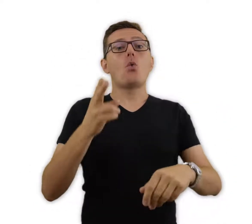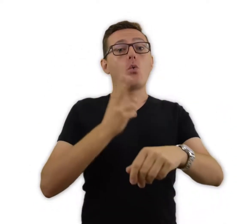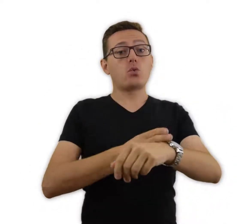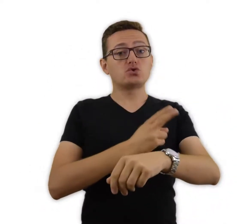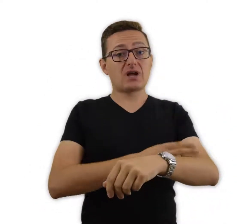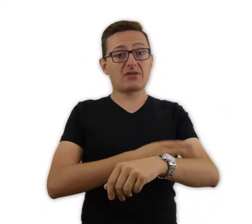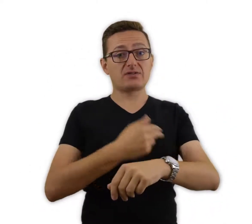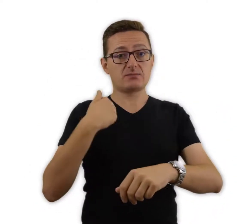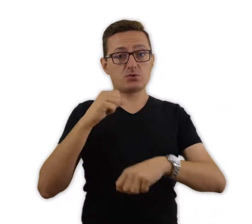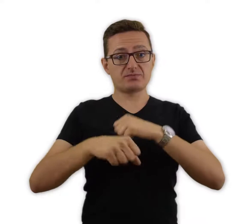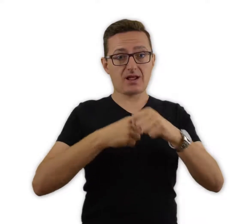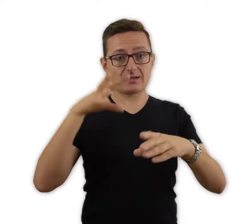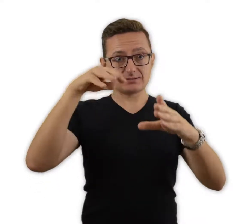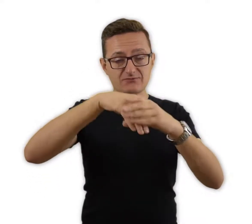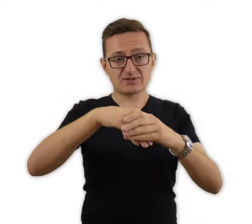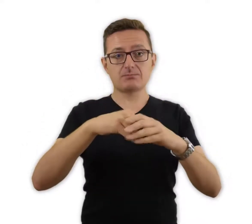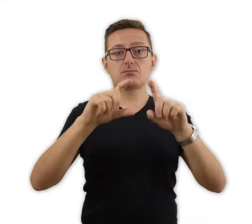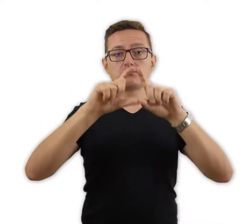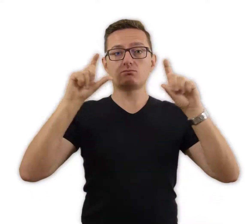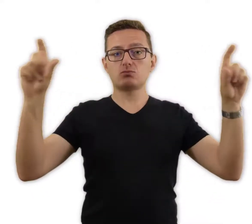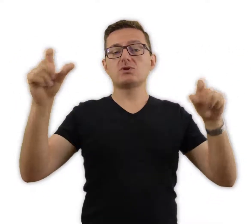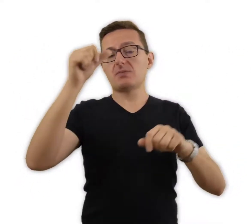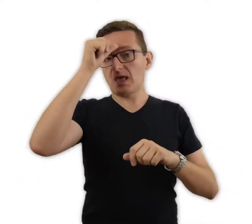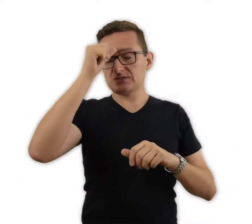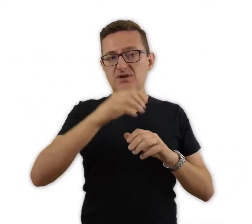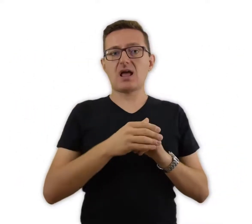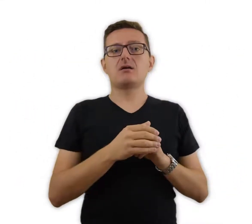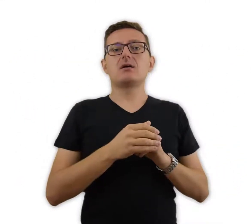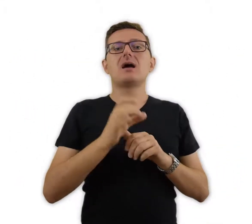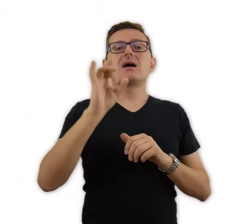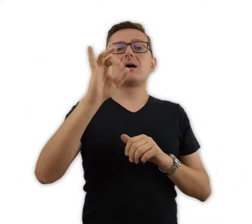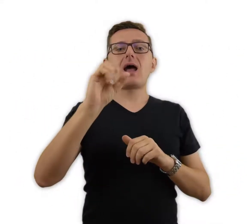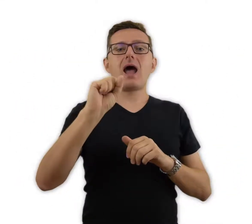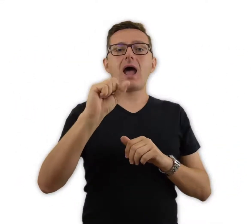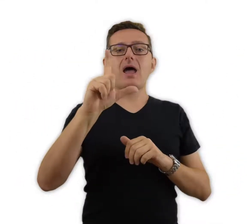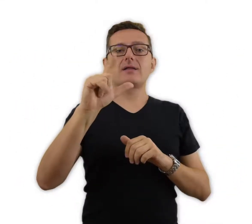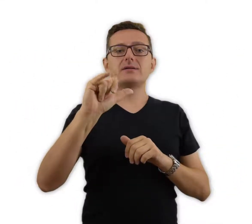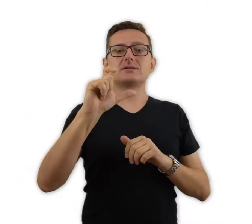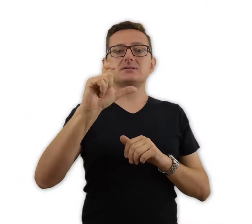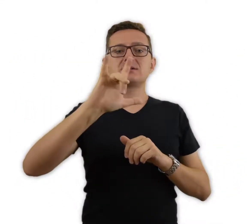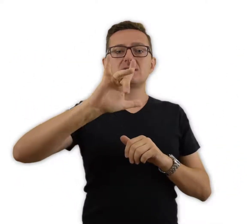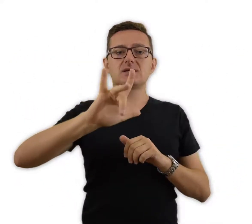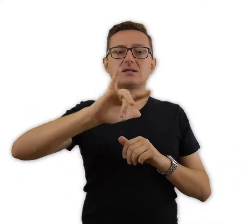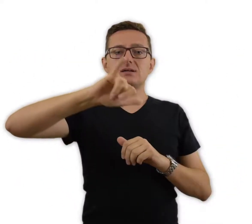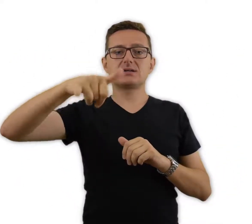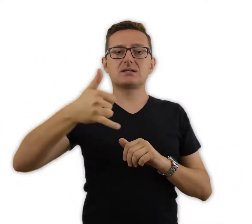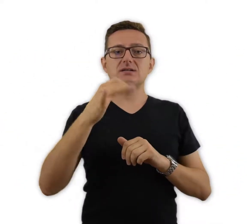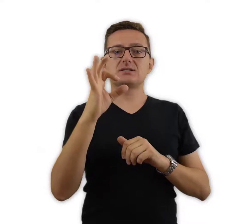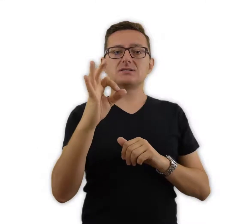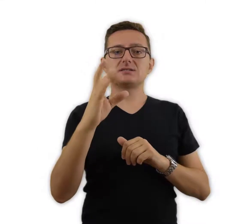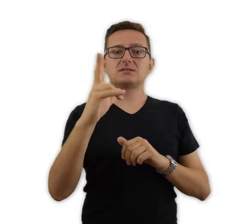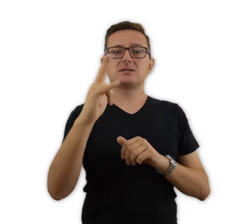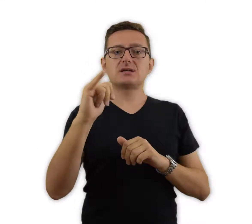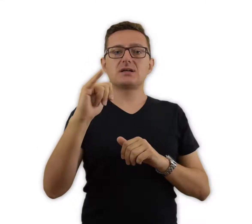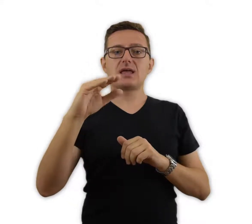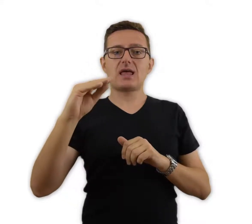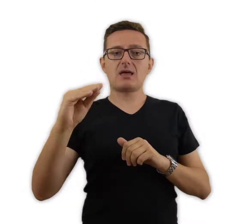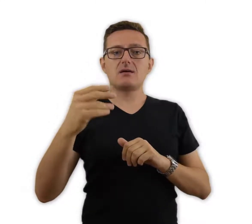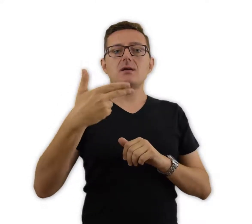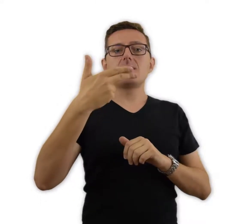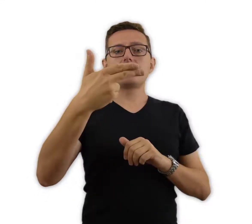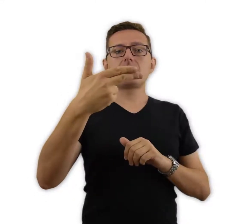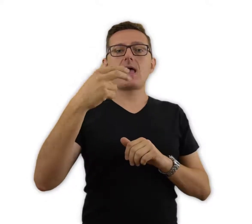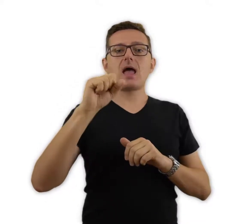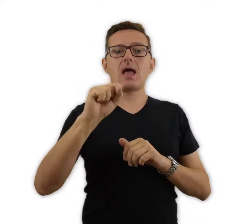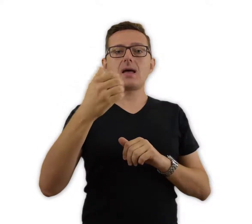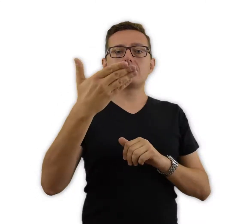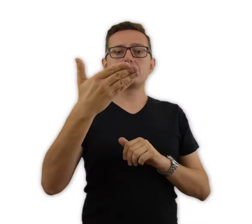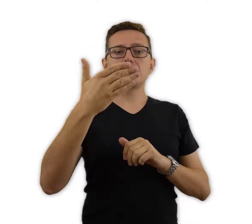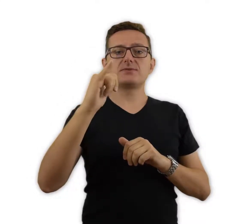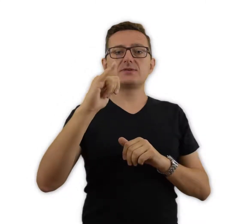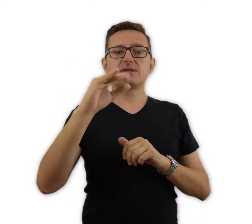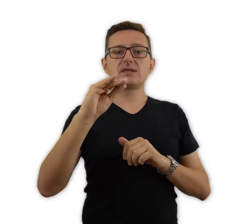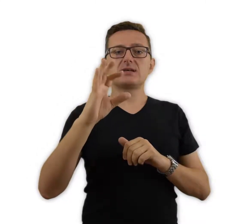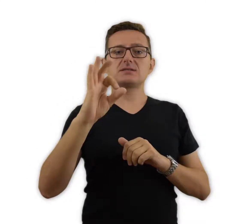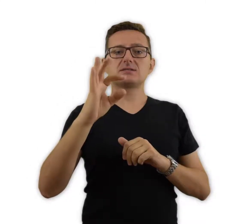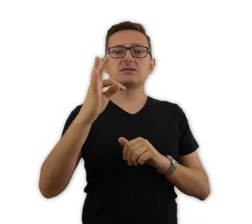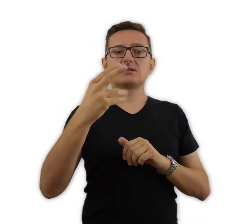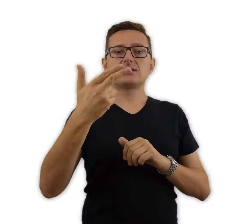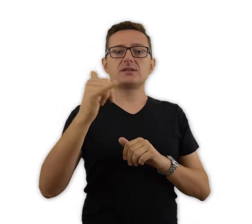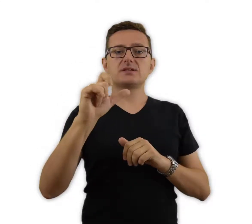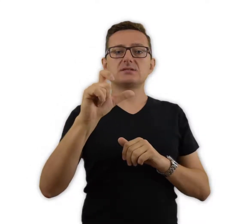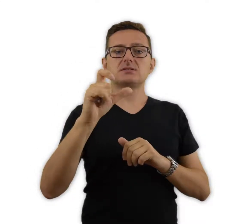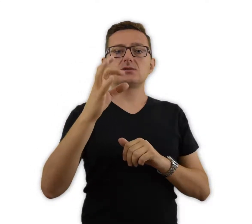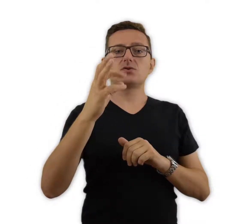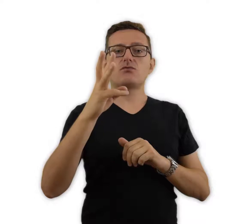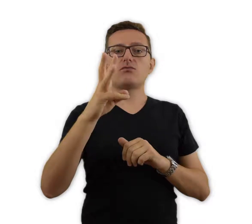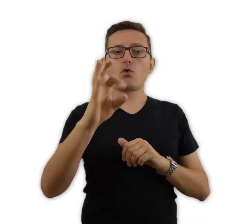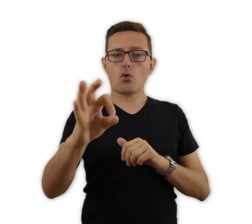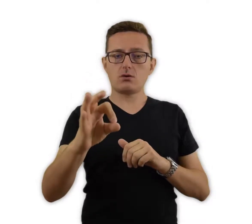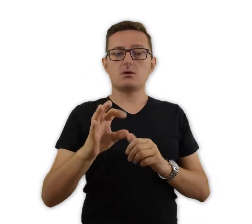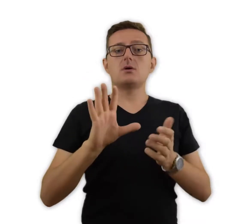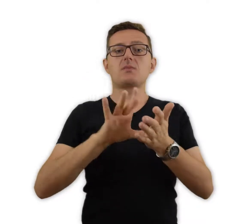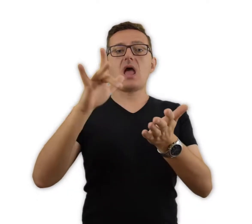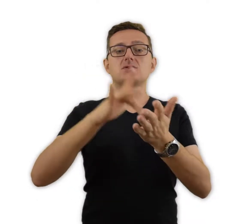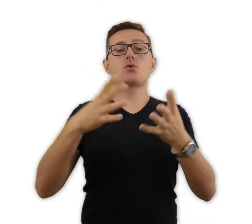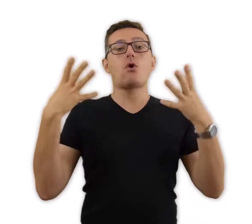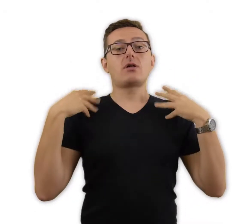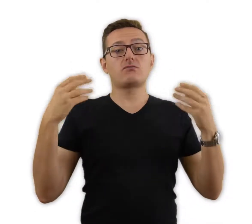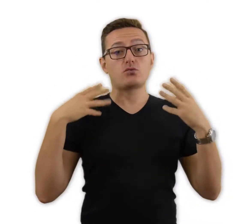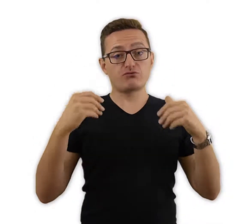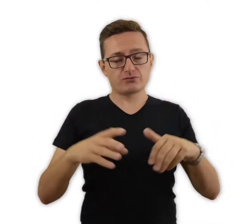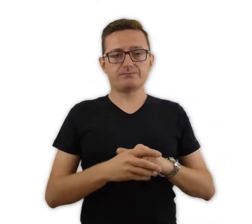Pracował jako urzędnik Galicyjskiego Namiestnictwa we Lwowie.